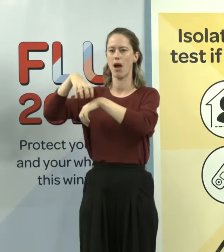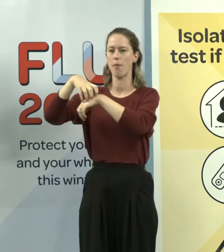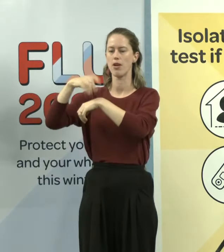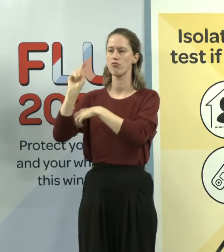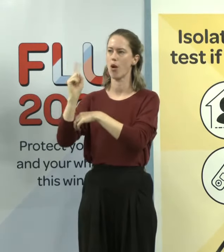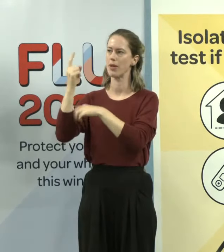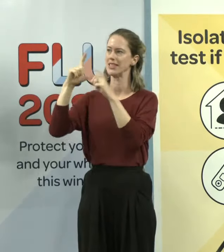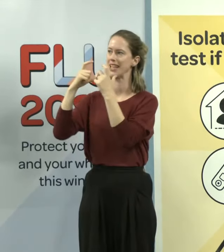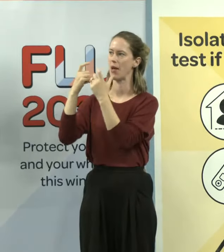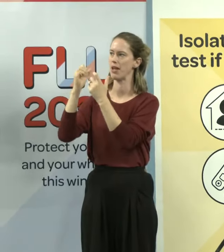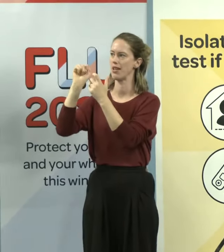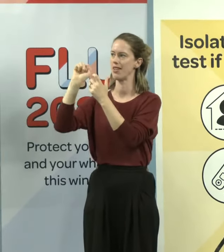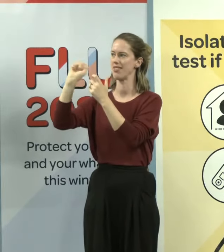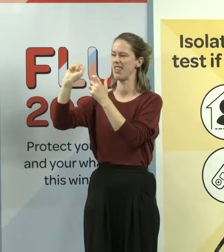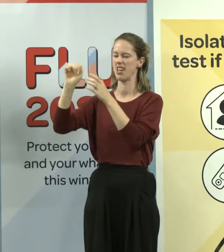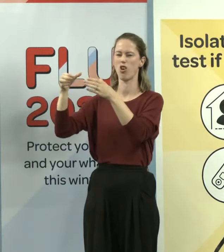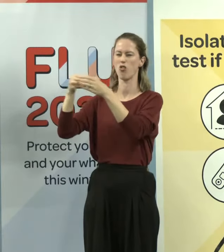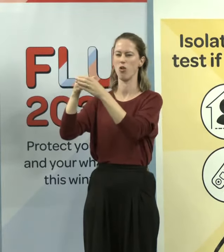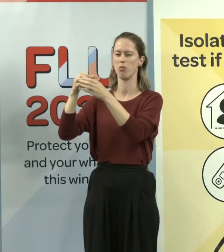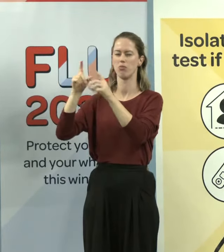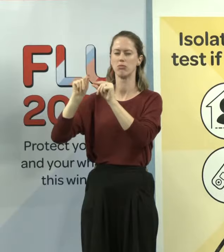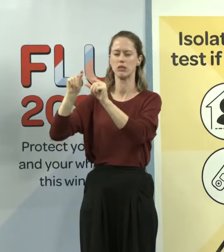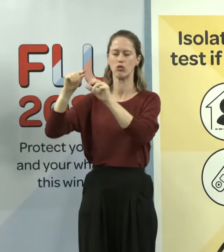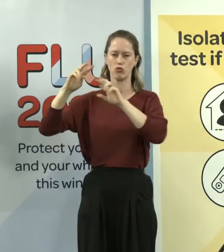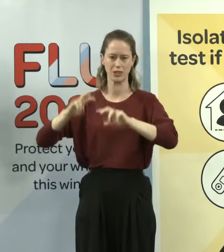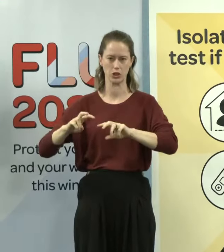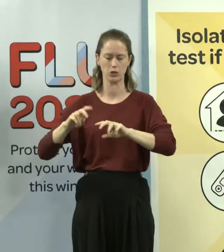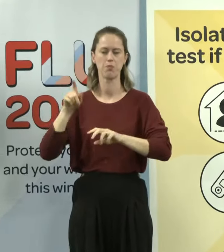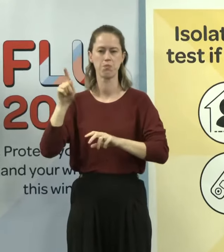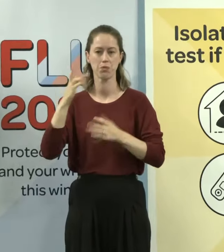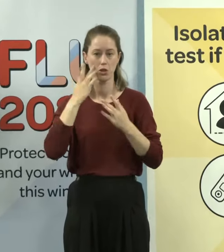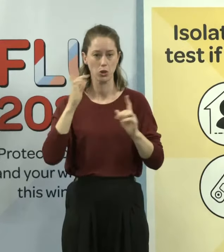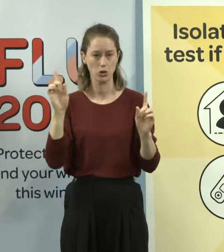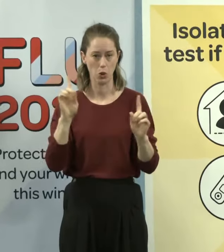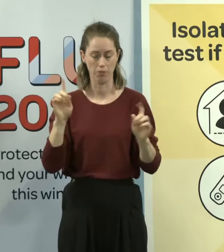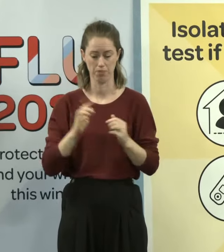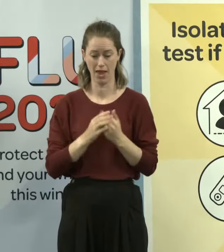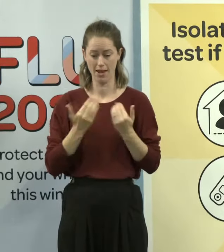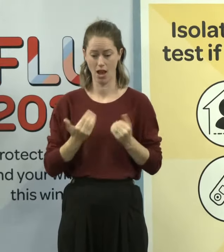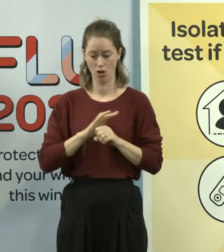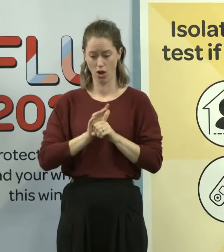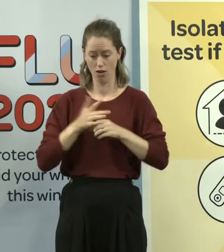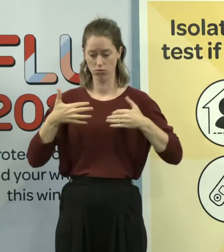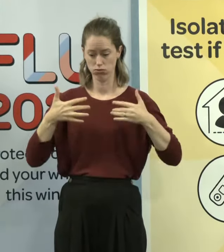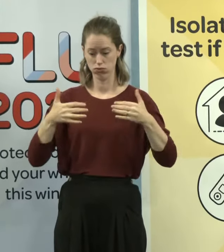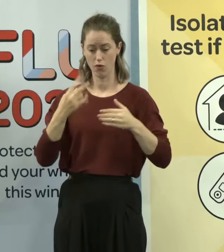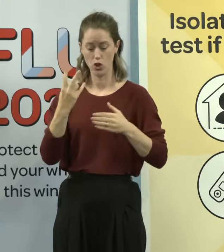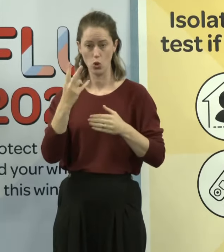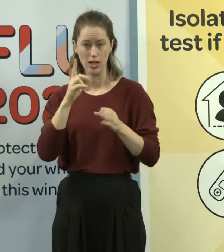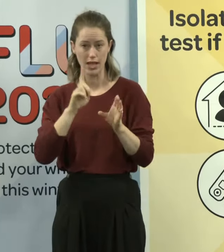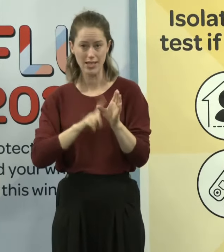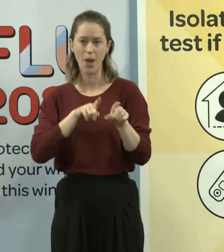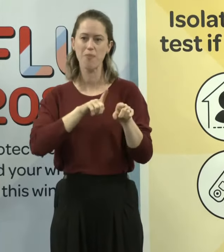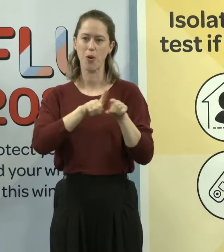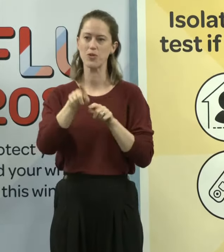noa i mahia i waenganui i te